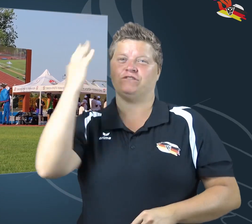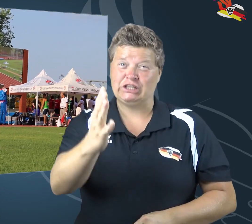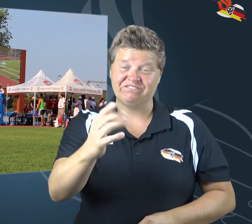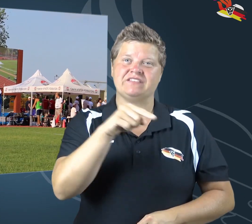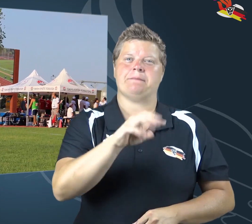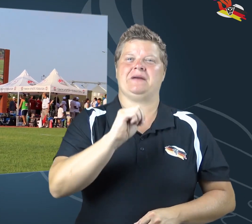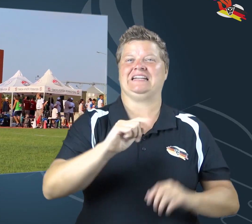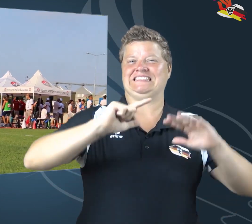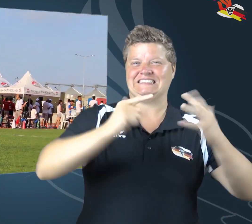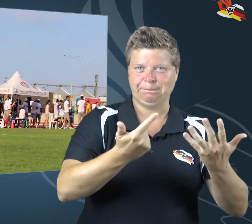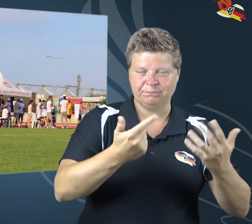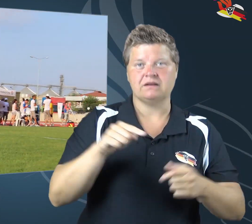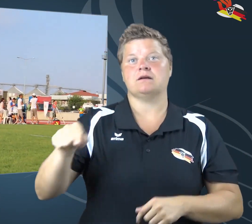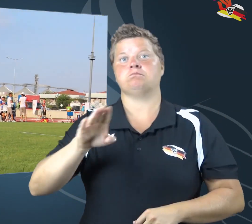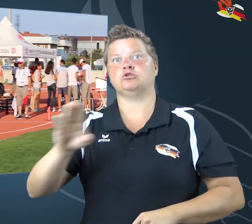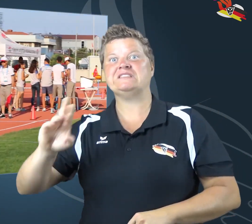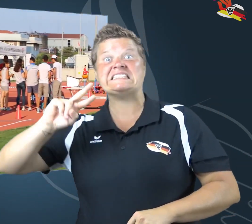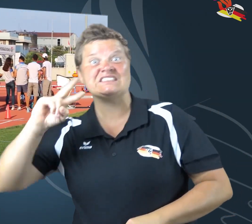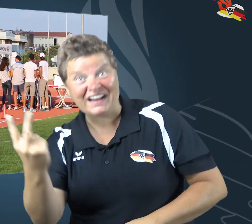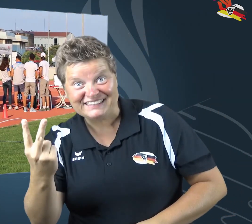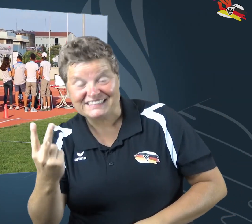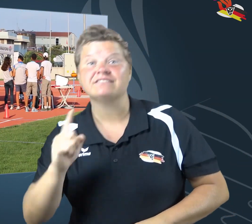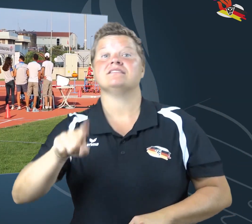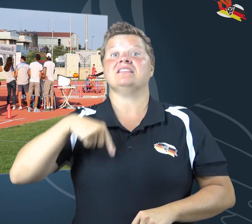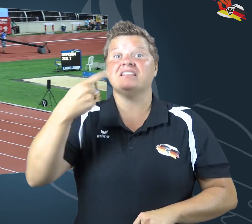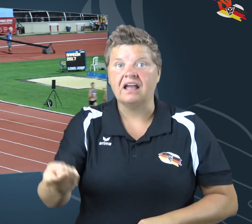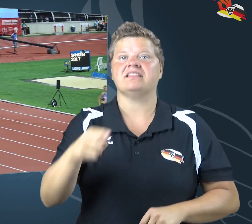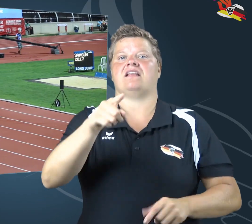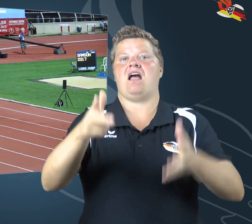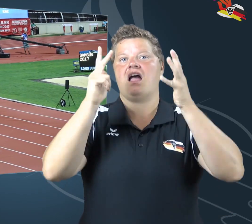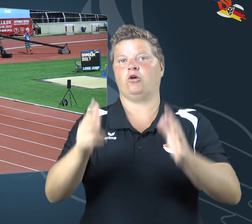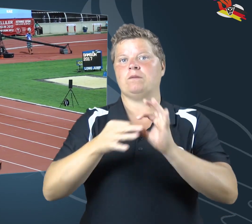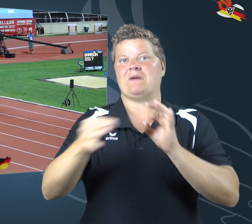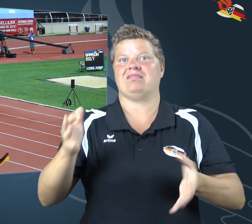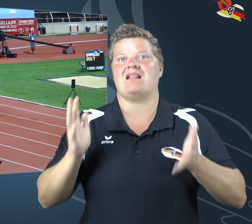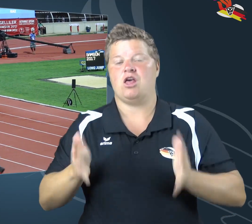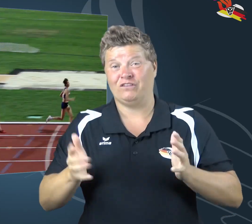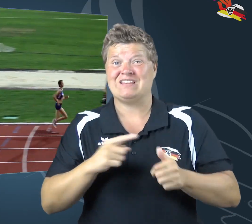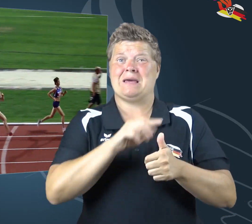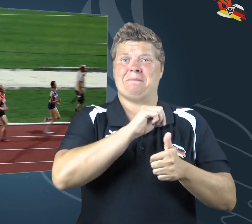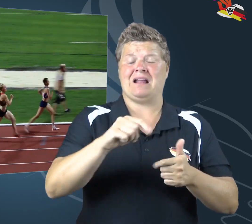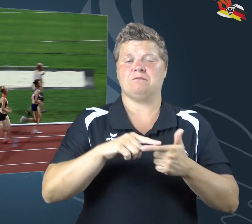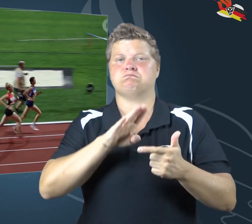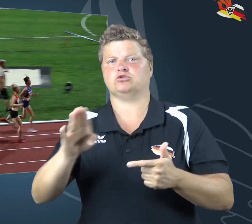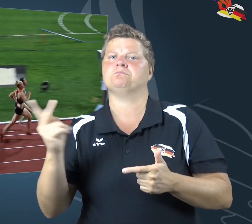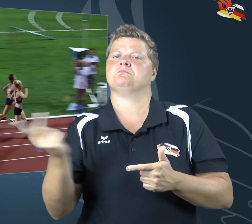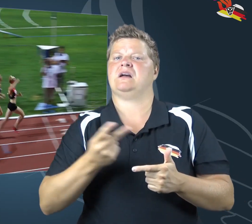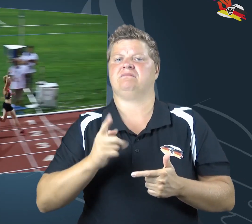Anschließend war das Speerwerfen an der Reihe. Dort wurden sie Siebte und Zweite. Im 800m Lauf hatten die beiden keine großen Chancen,